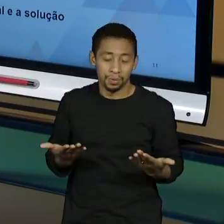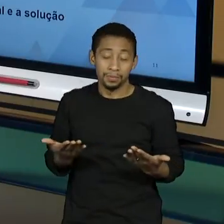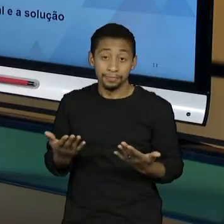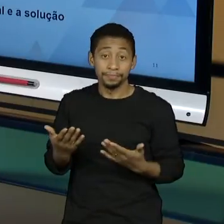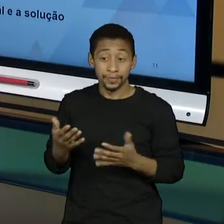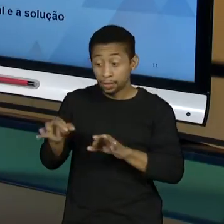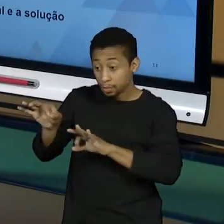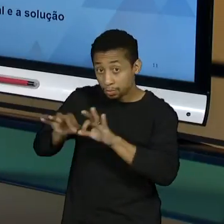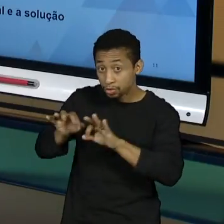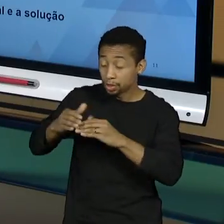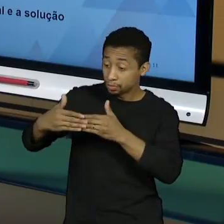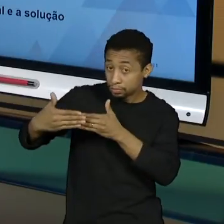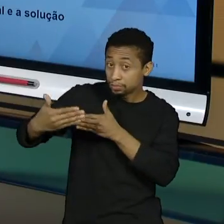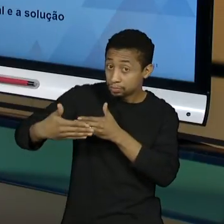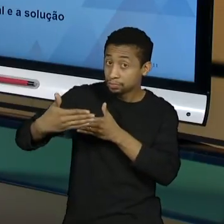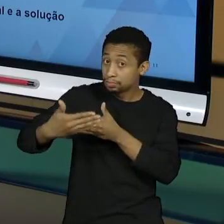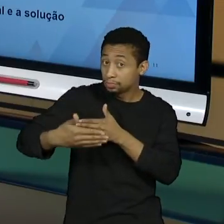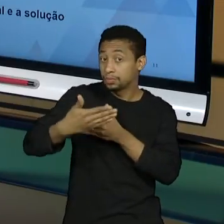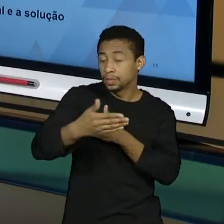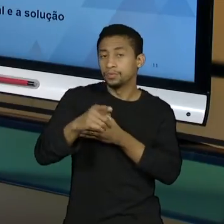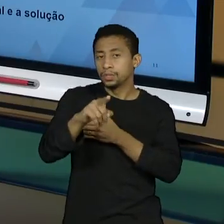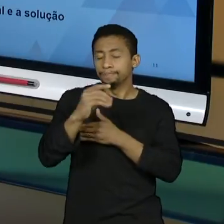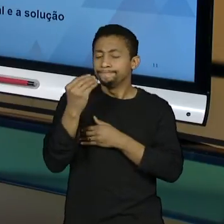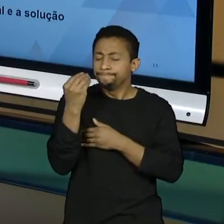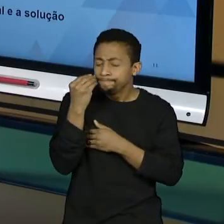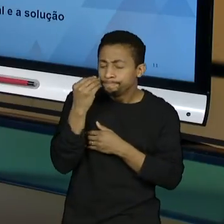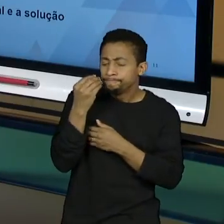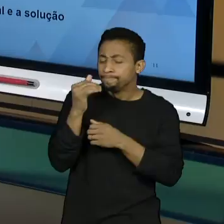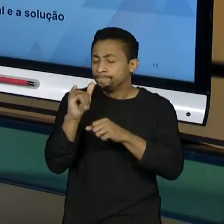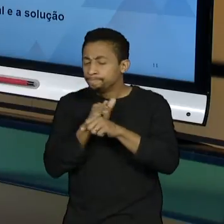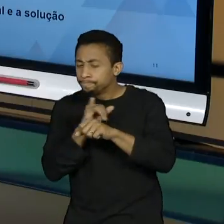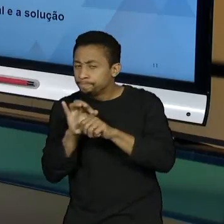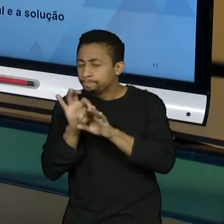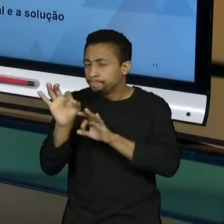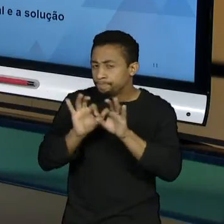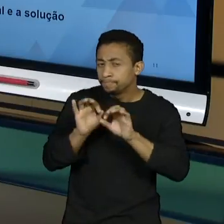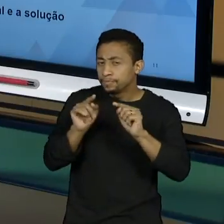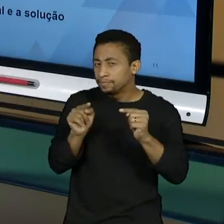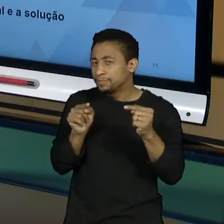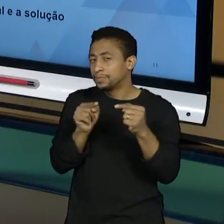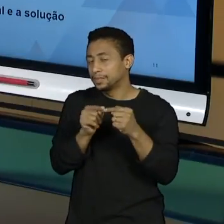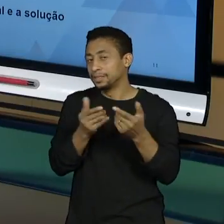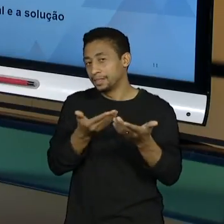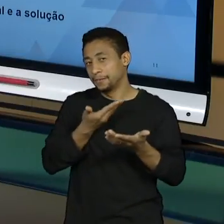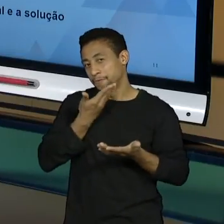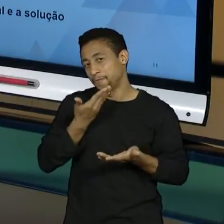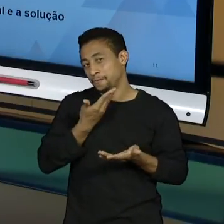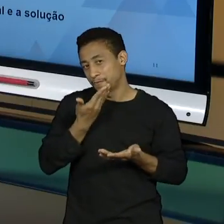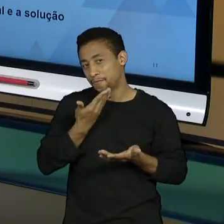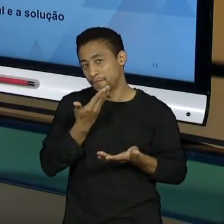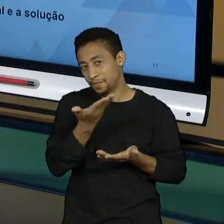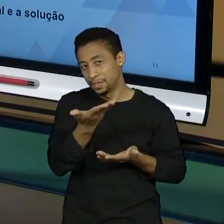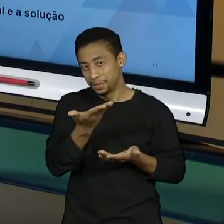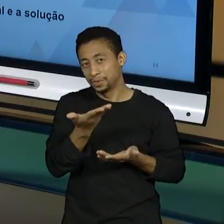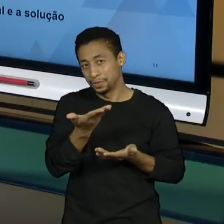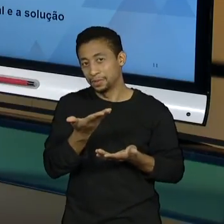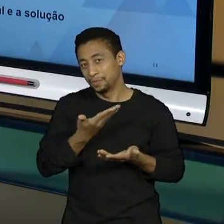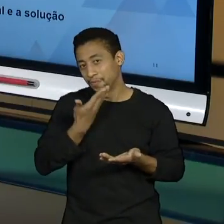PROJETOS QUE VOCÊ FOR DESENVOLVENDO, APROXIMAR ESSES DOIS. FICA MAIS FÁCIL VOCÊ PREVER UMA SÉRIE DE COISAS, INCLUSIVE A QUESTÃO DE CUSTO